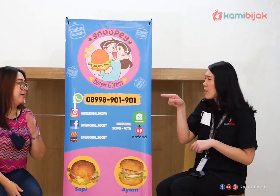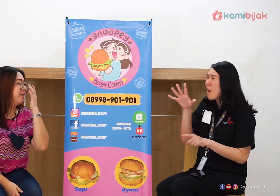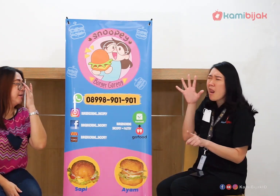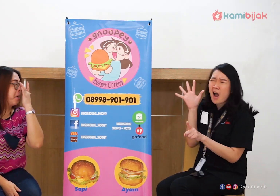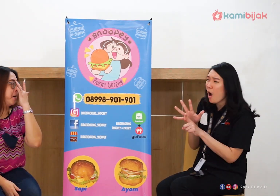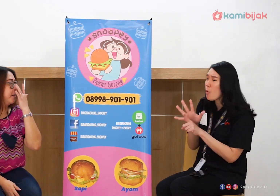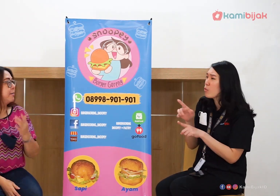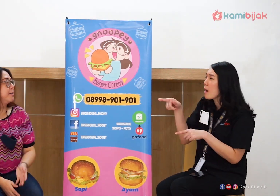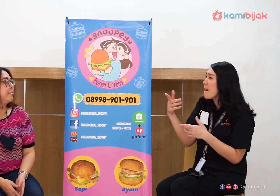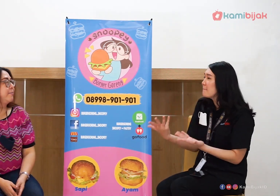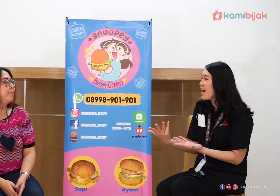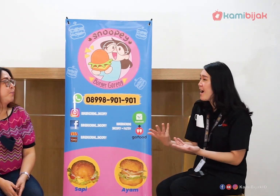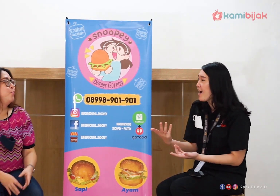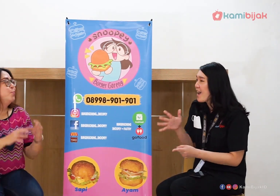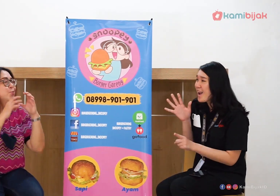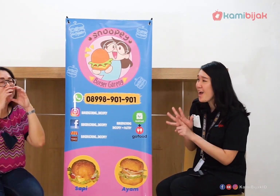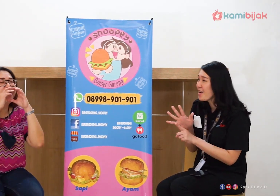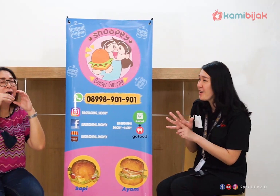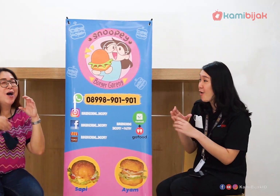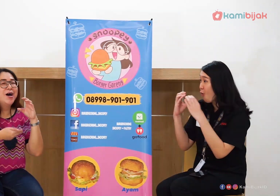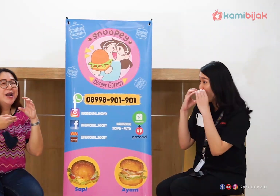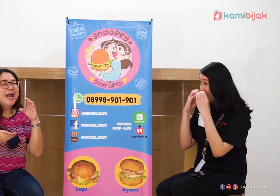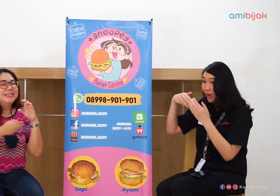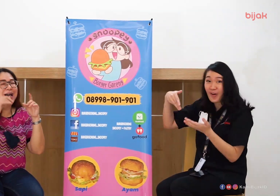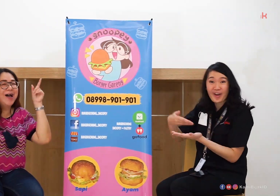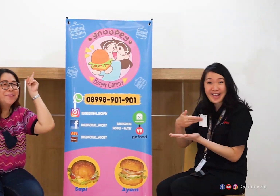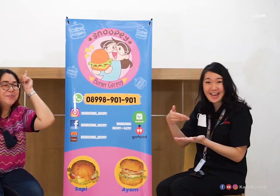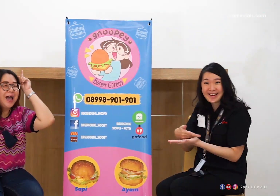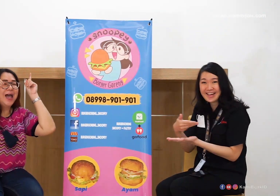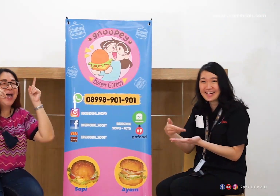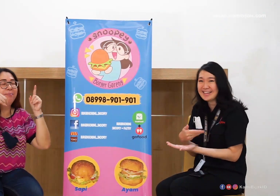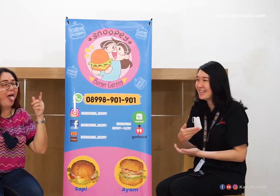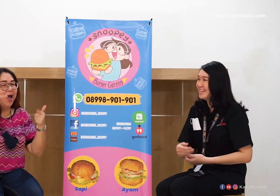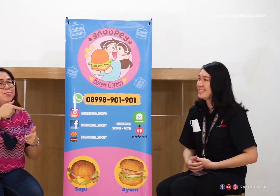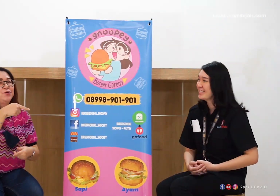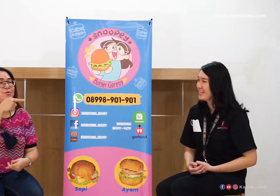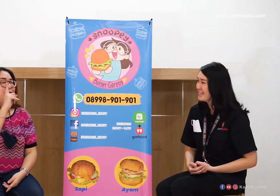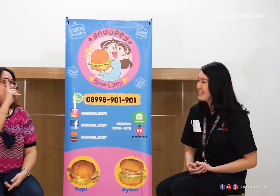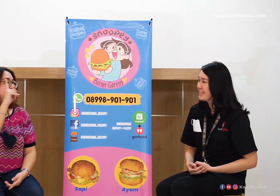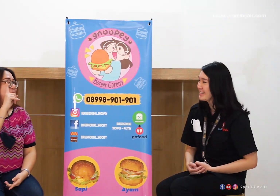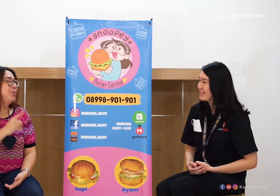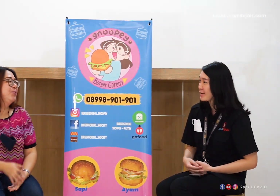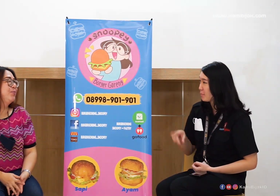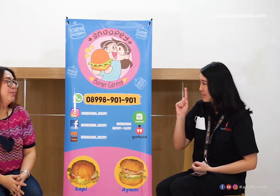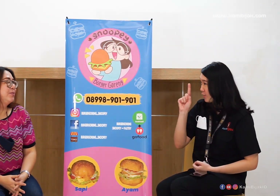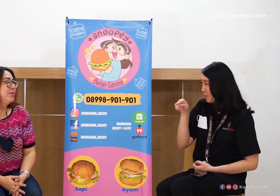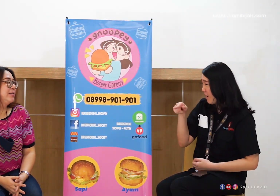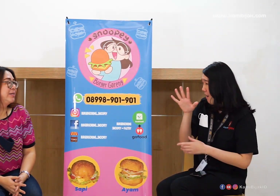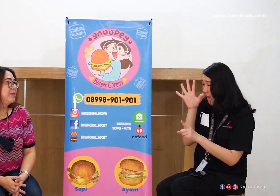Paling laku apa? Burger goreng sapi dan ayam.